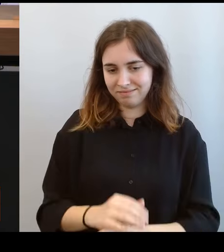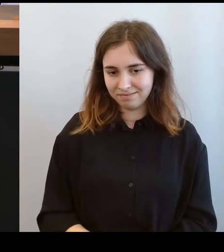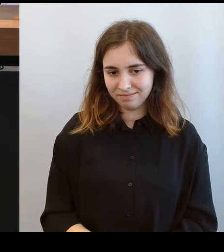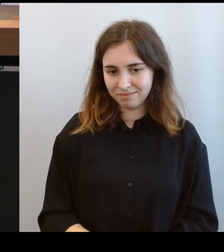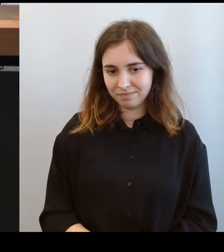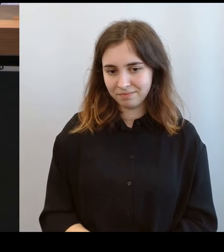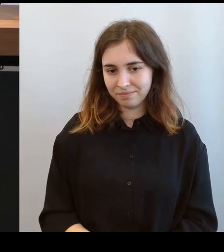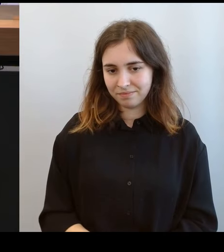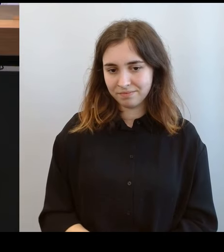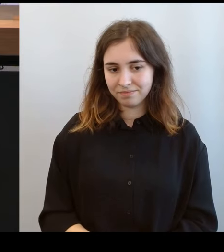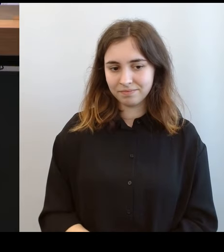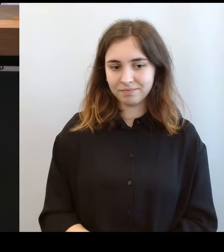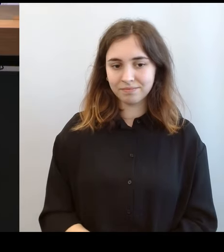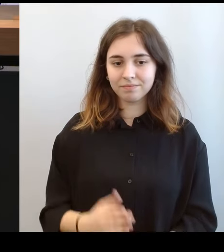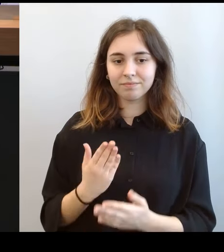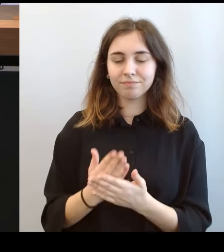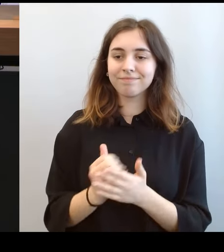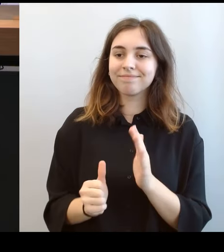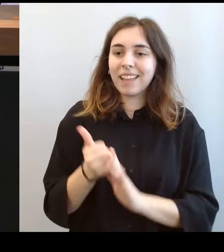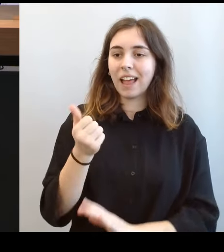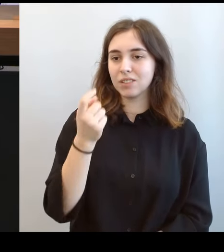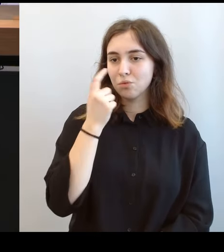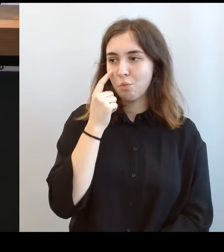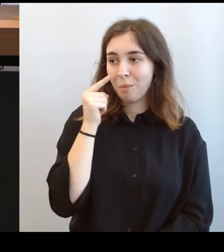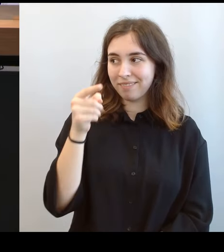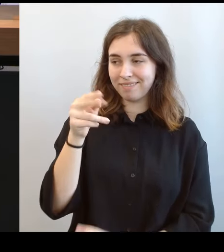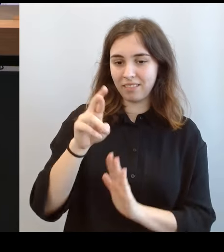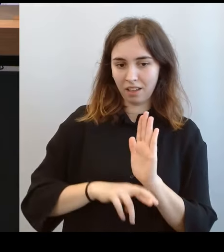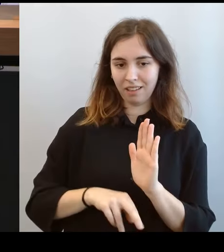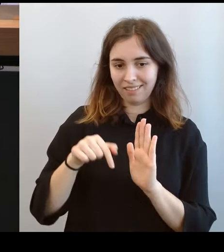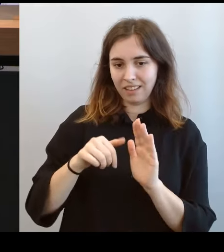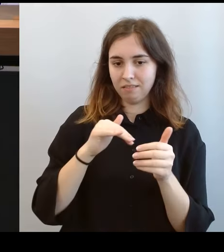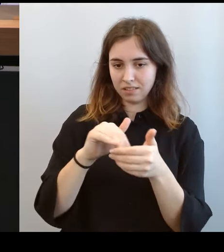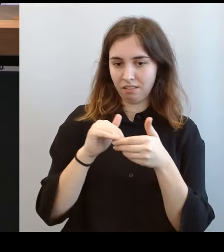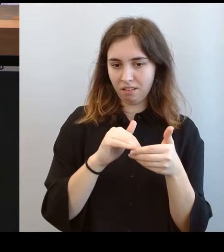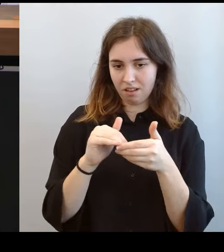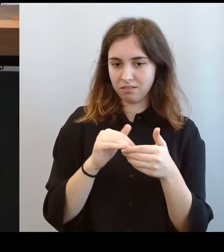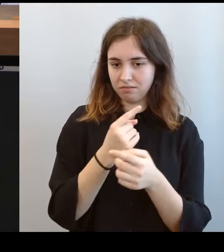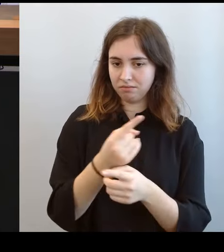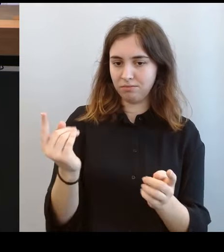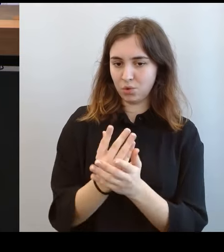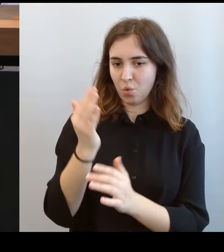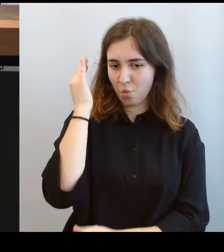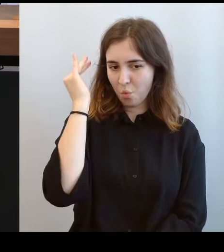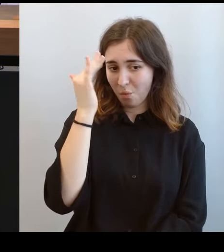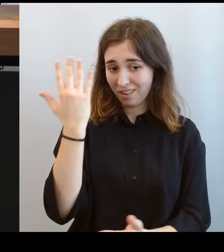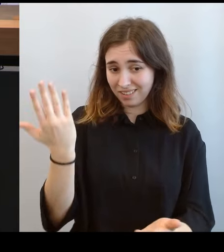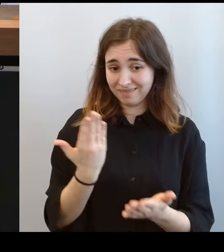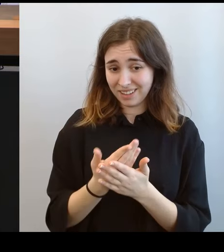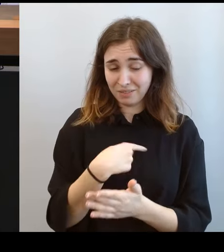im Senat, die sie sich gegeben haben. Und da werden wir als demokratische Opposition natürlich genau hinsehen,